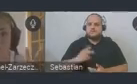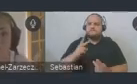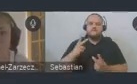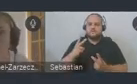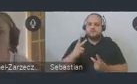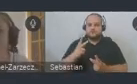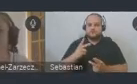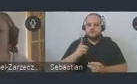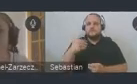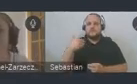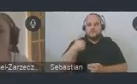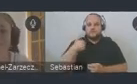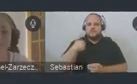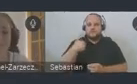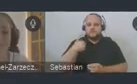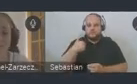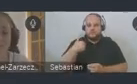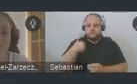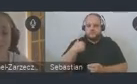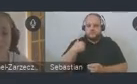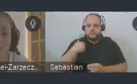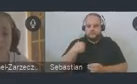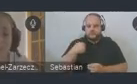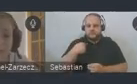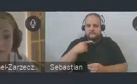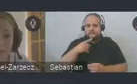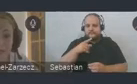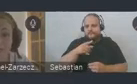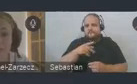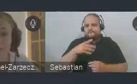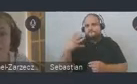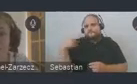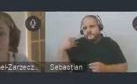bo to były rzeczy związane z naszym statusem czy z wiekiem -